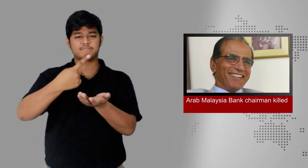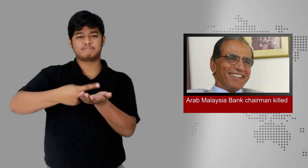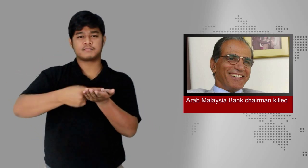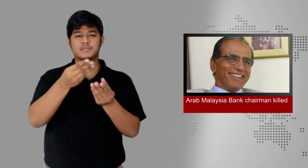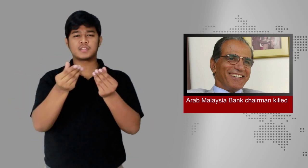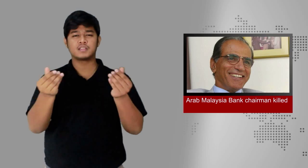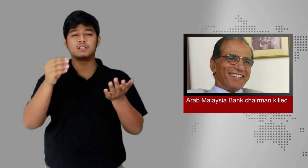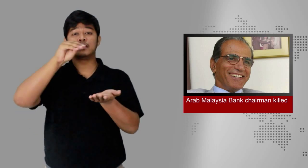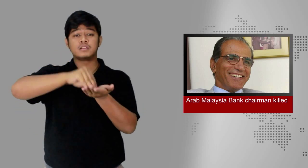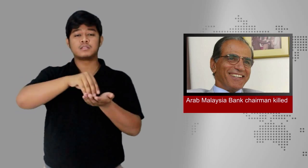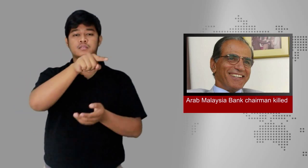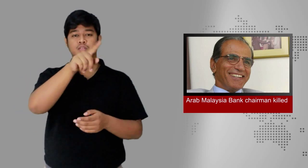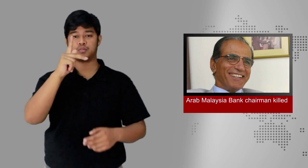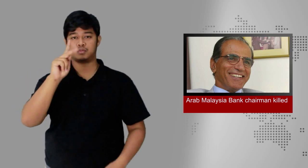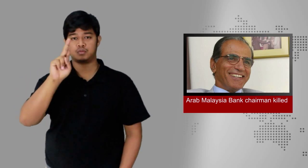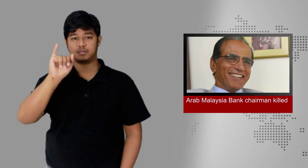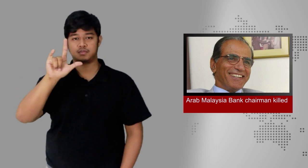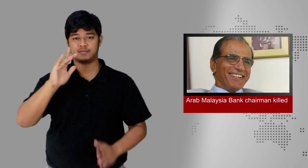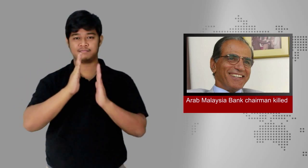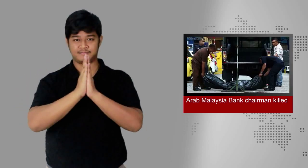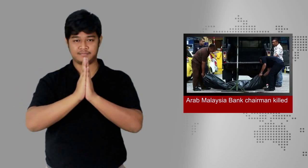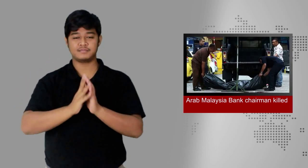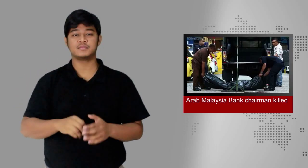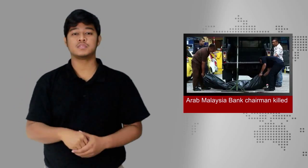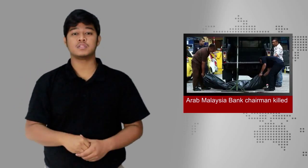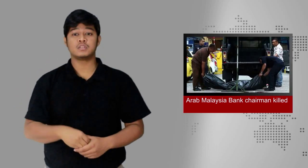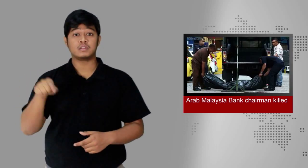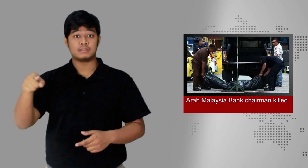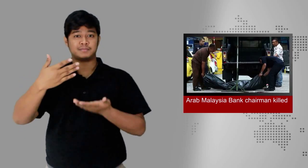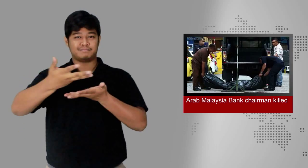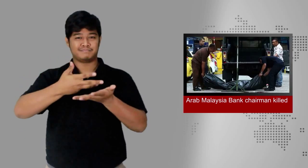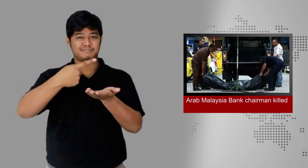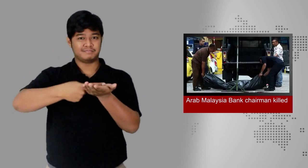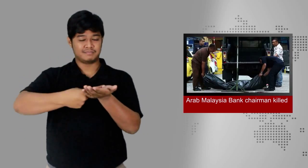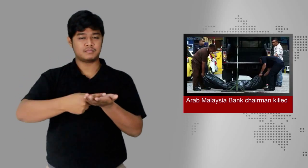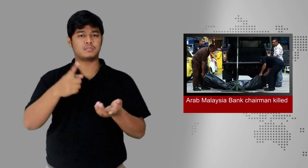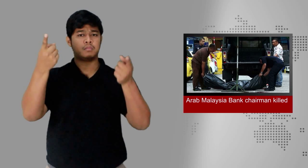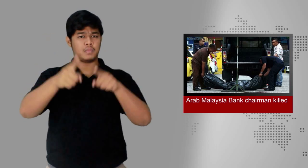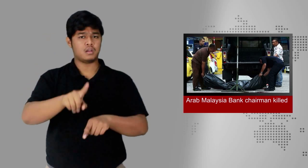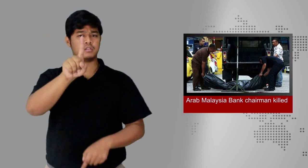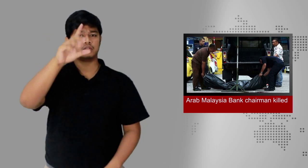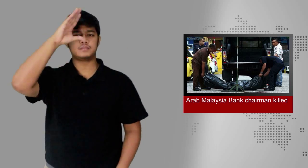Mereka mempunyai temu janji di kawasan kuil berdekatan untuk berunding mengenai tanah.